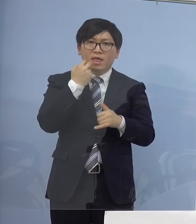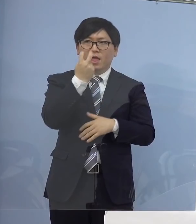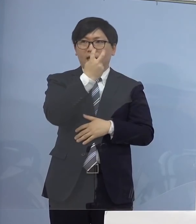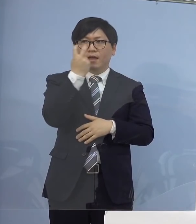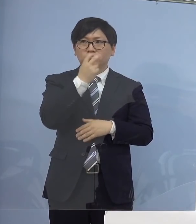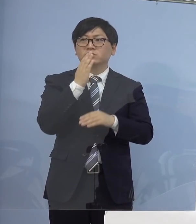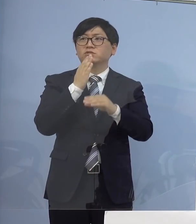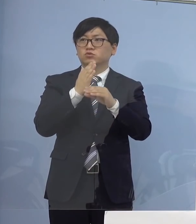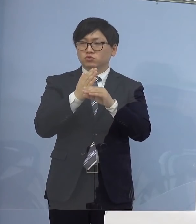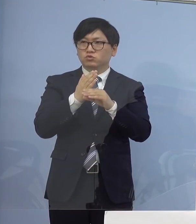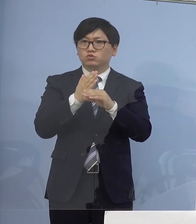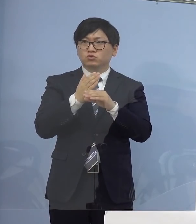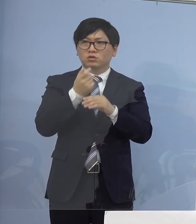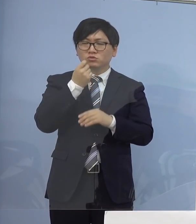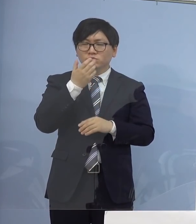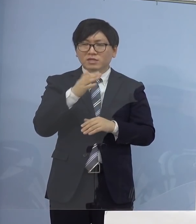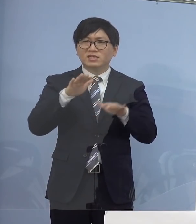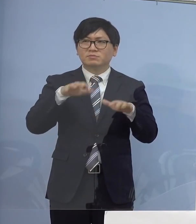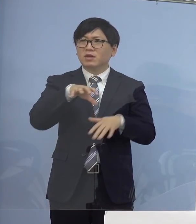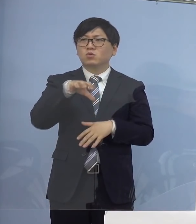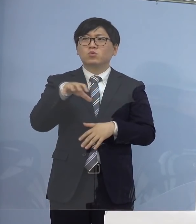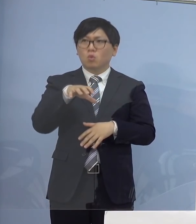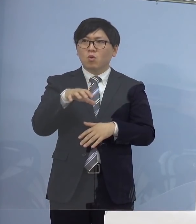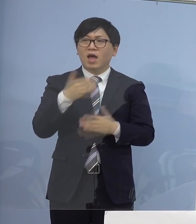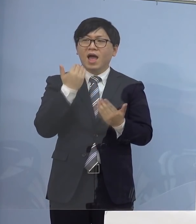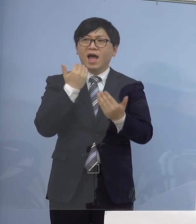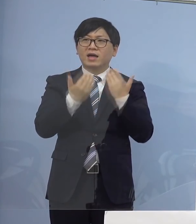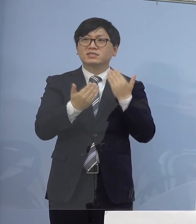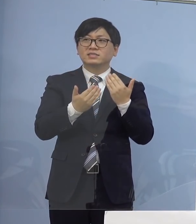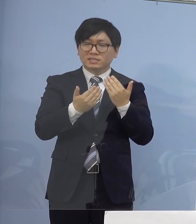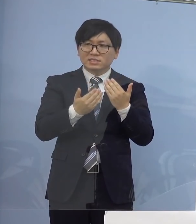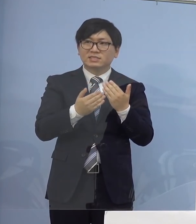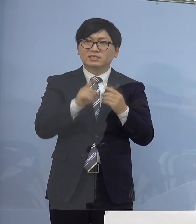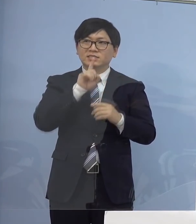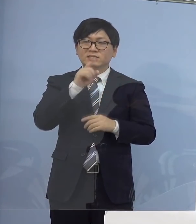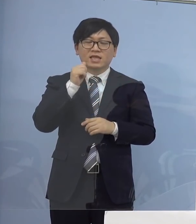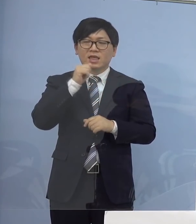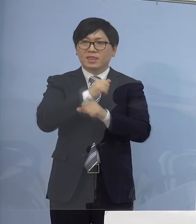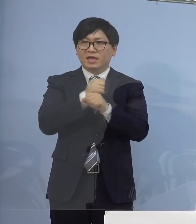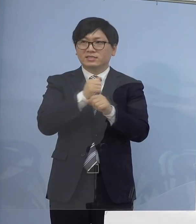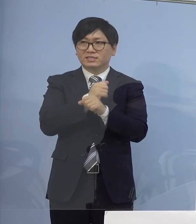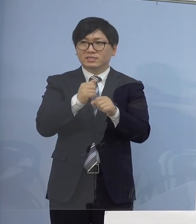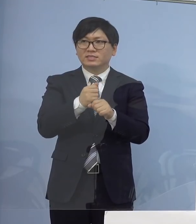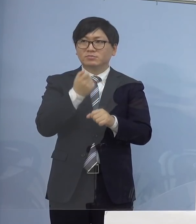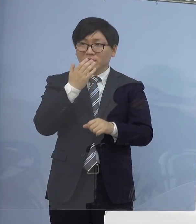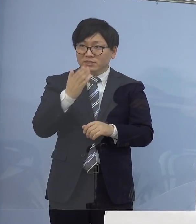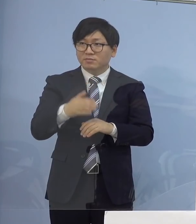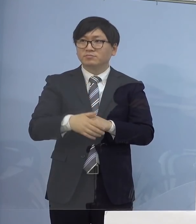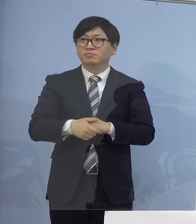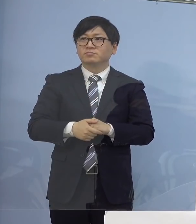申し訳ありませんが 現時点で確定するという状況ではございません （毎日新聞社） すみません、もう1点